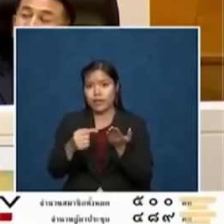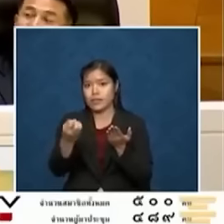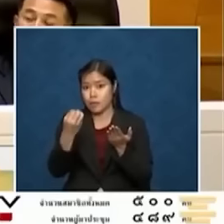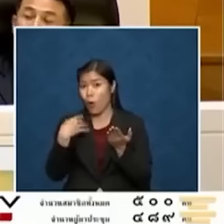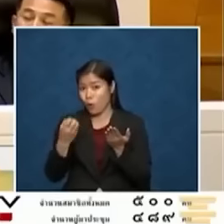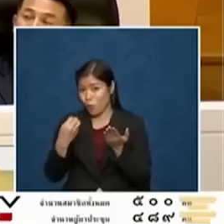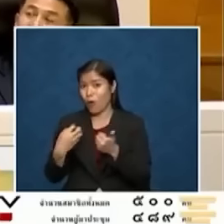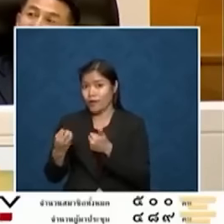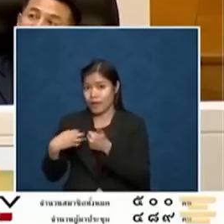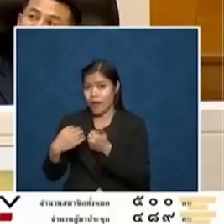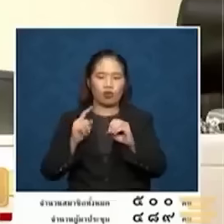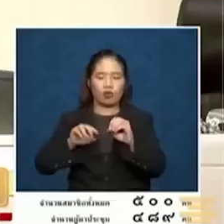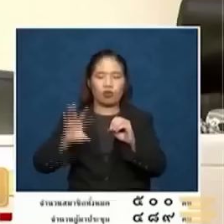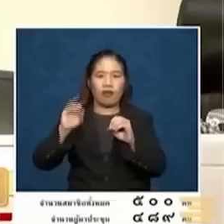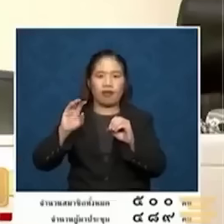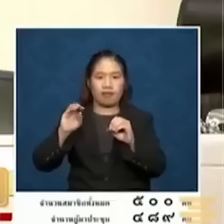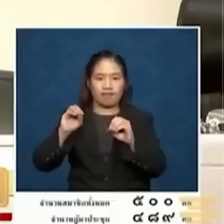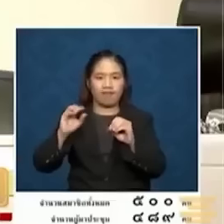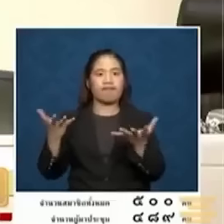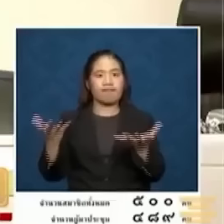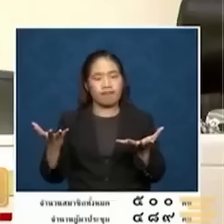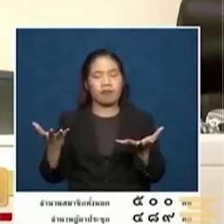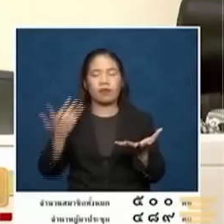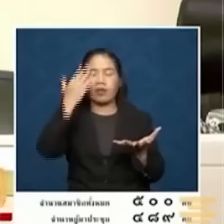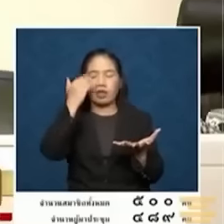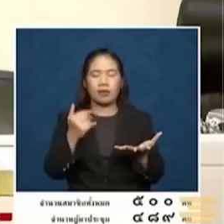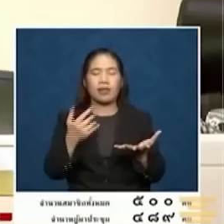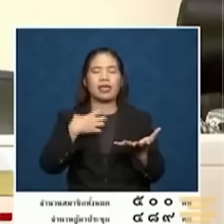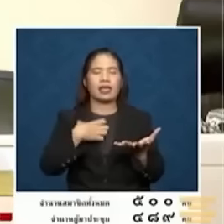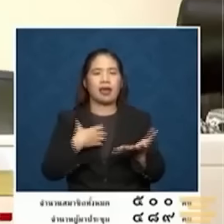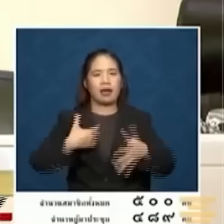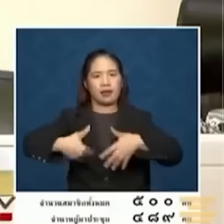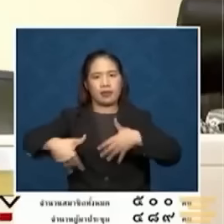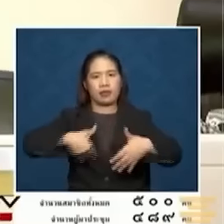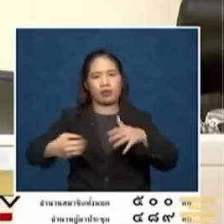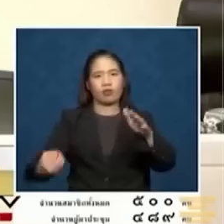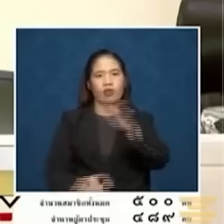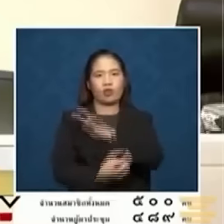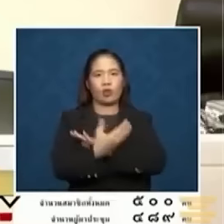จุลพันธ์ก็บอกว่าอย่าเพิ่งคาดการณ์เดี๋ยว หน้าแตกเดี๋ยวจะชี้แจงวันที่ 10 เรื่อง